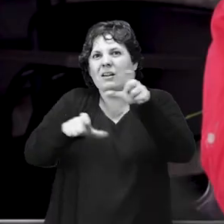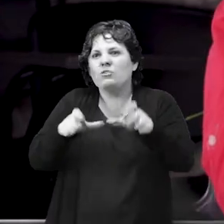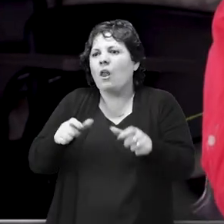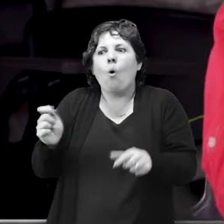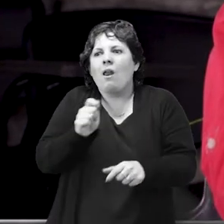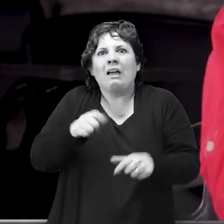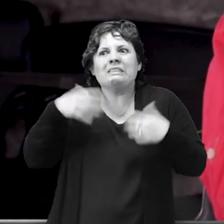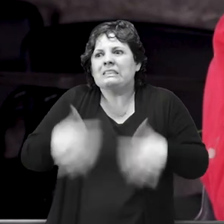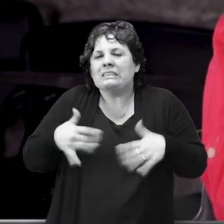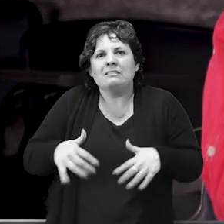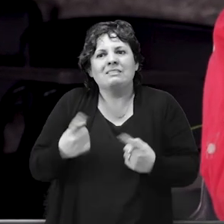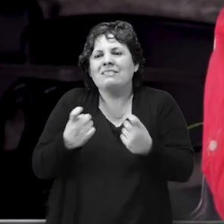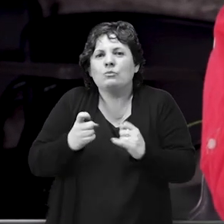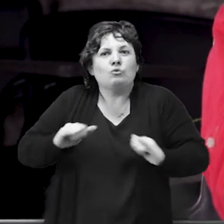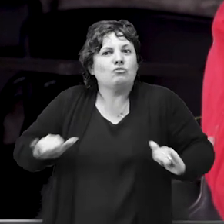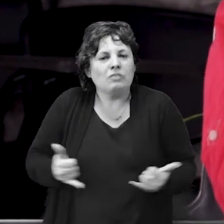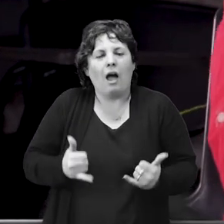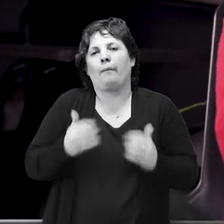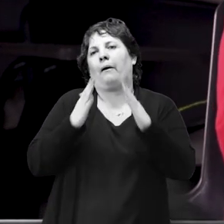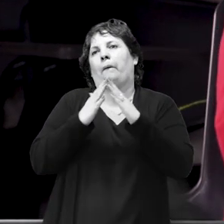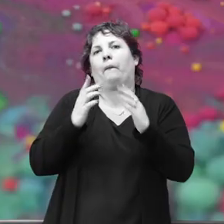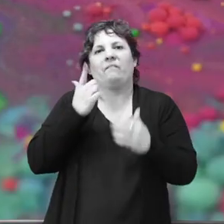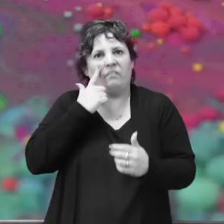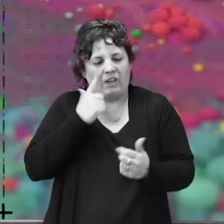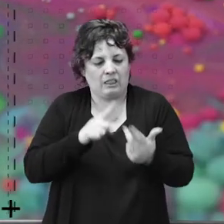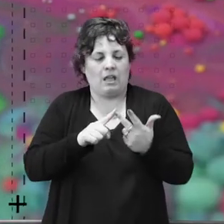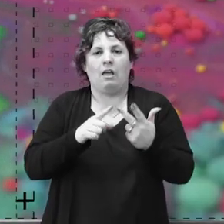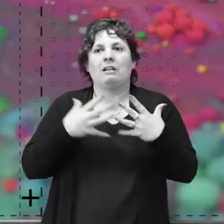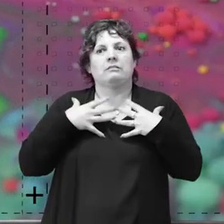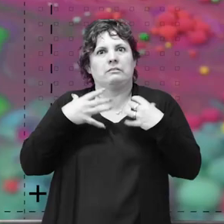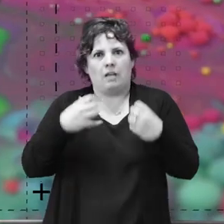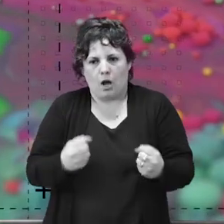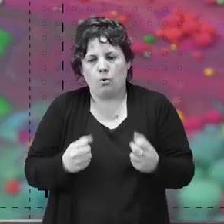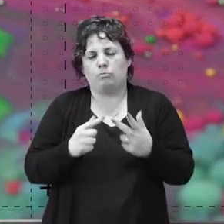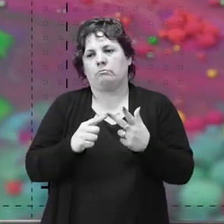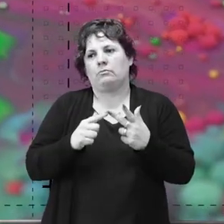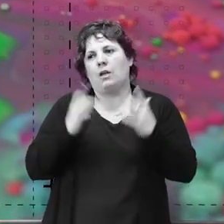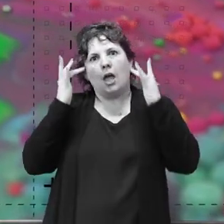tienen que ver con vivienda, salud, educación y trabajo